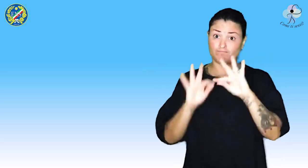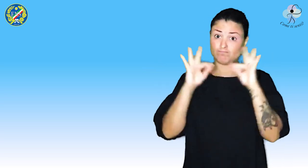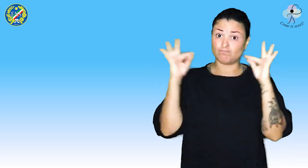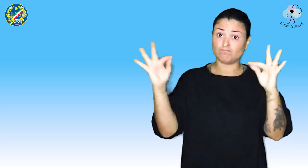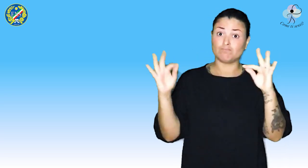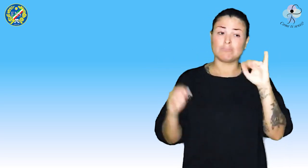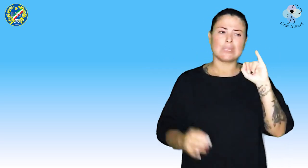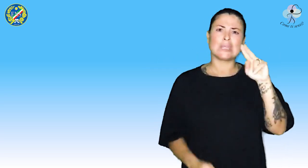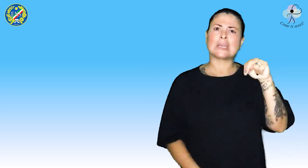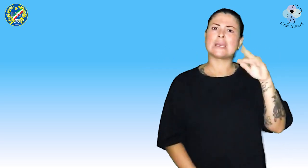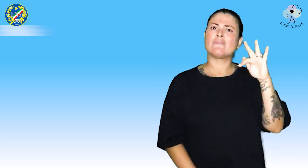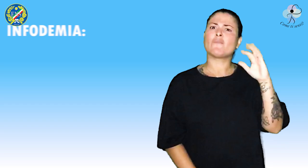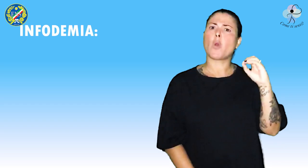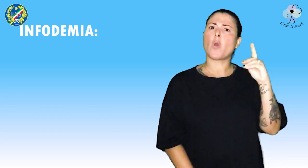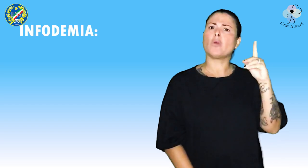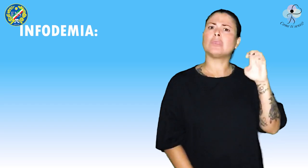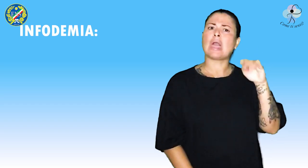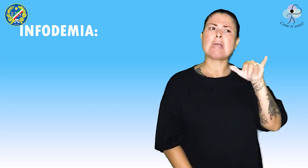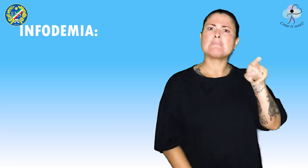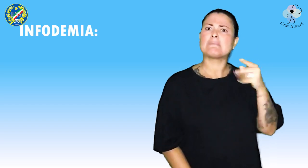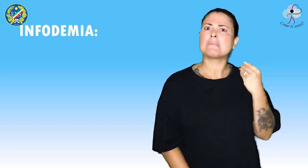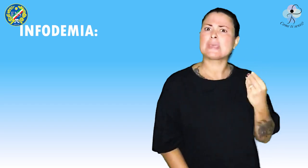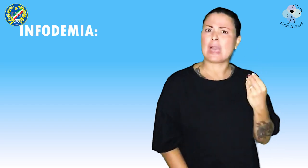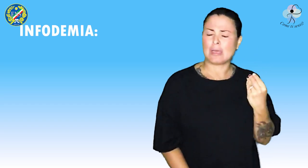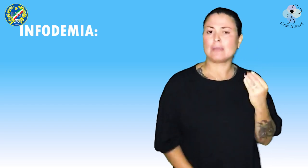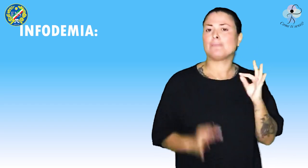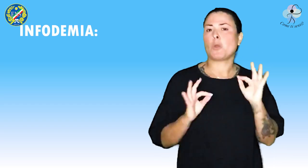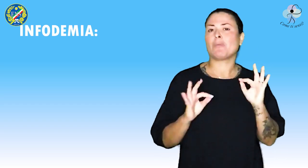Durante l’attuale pandemia,